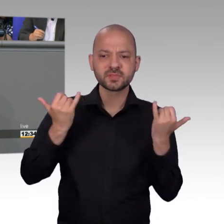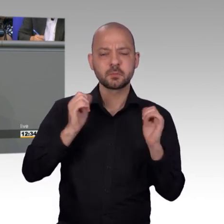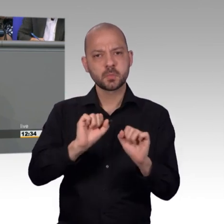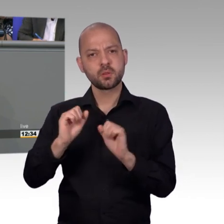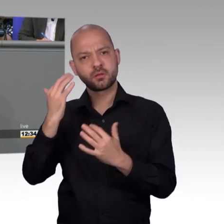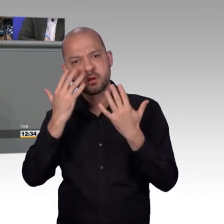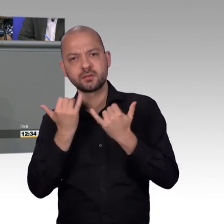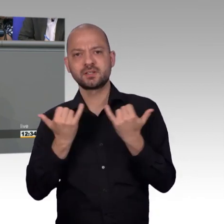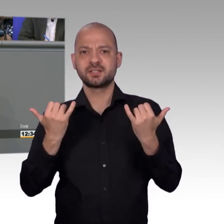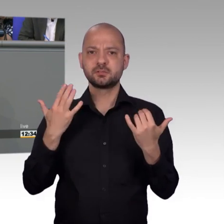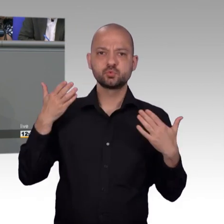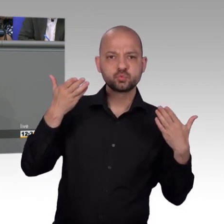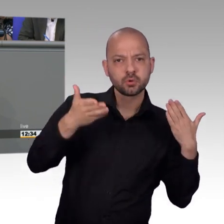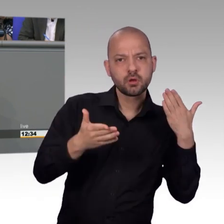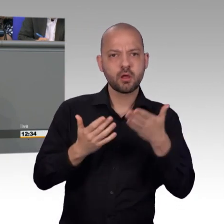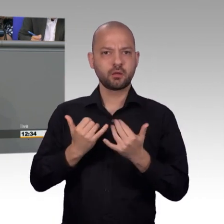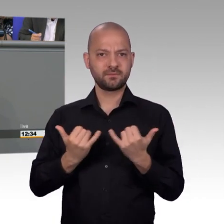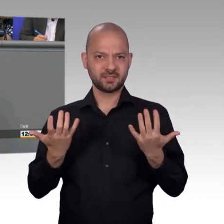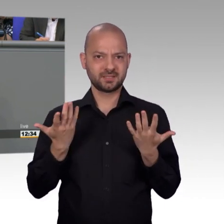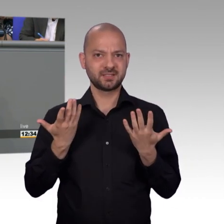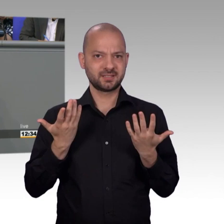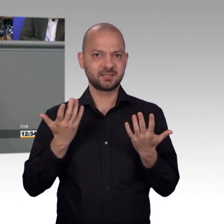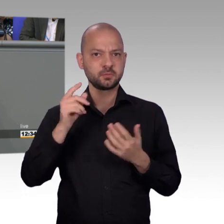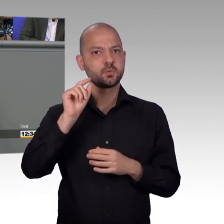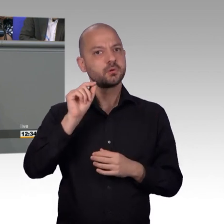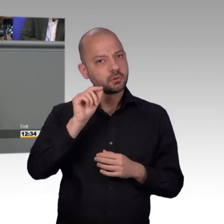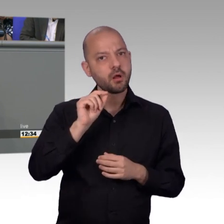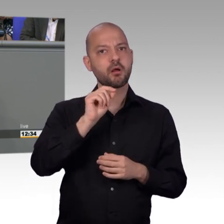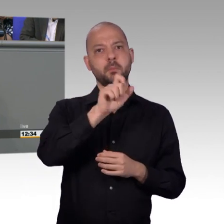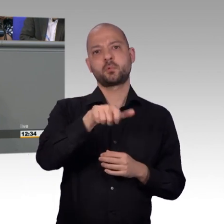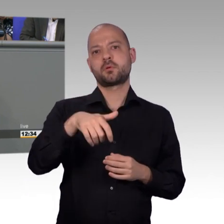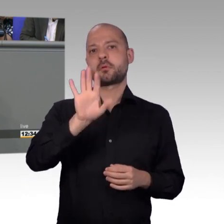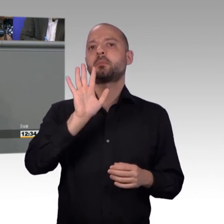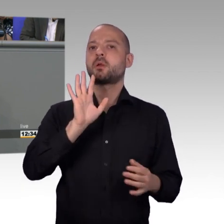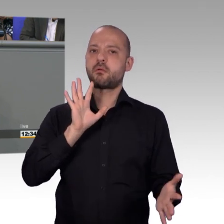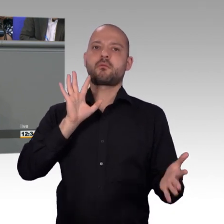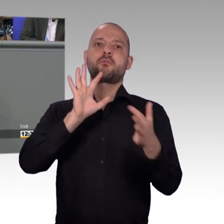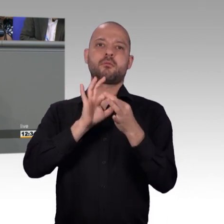bei OpenPetition oder Change.Org oder wie sie alle heißen. Leute sagen,